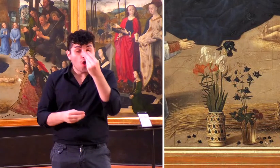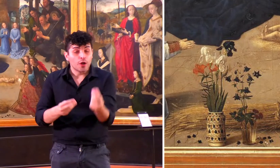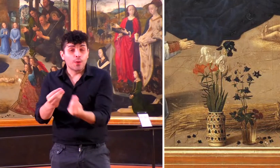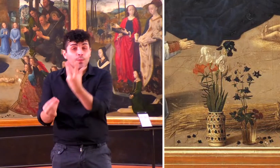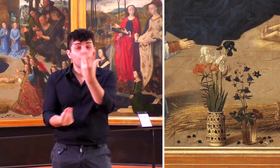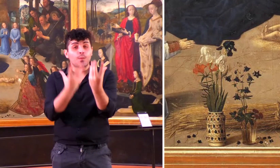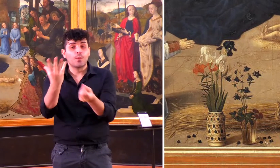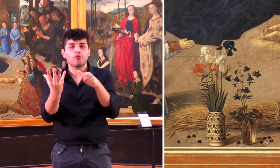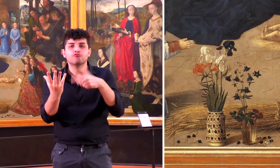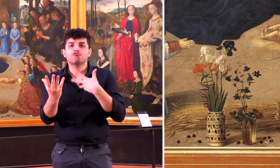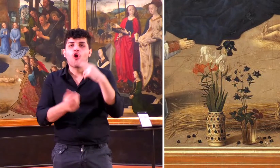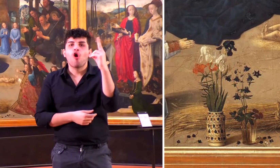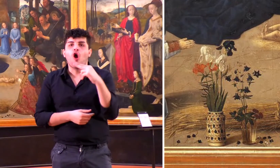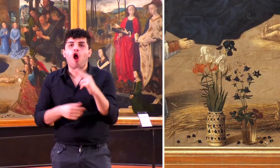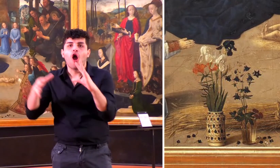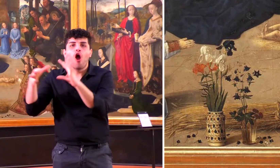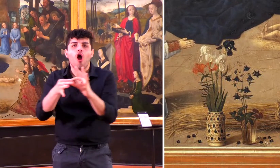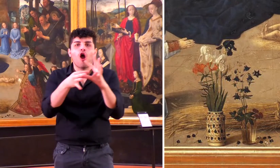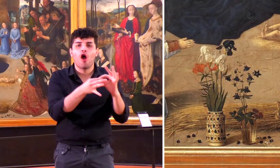Nei fiori disposti davanti, ogni colore simboleggia un significato diverso: